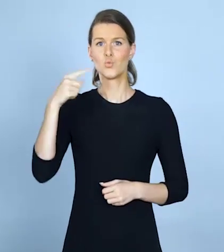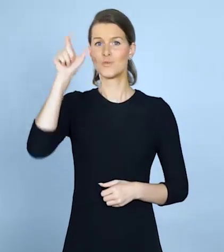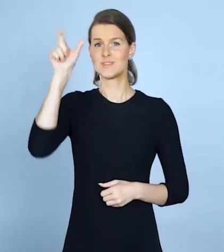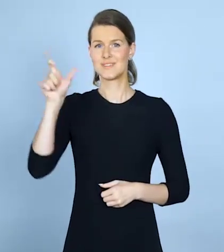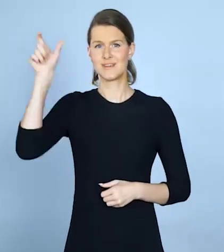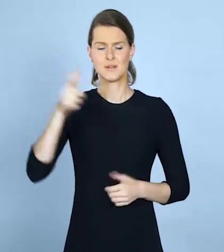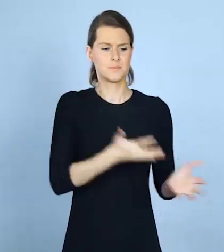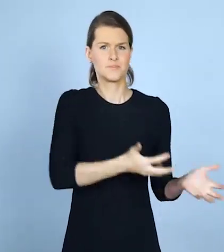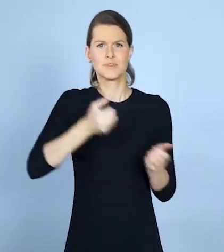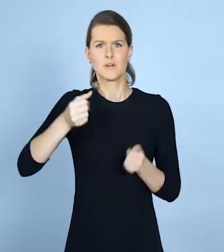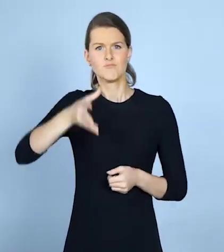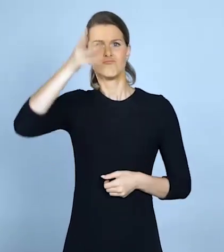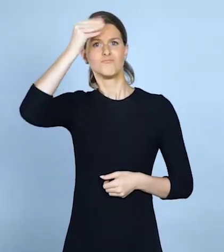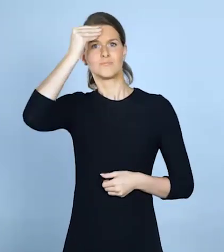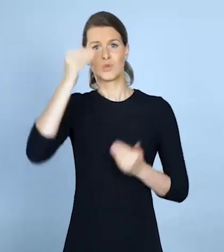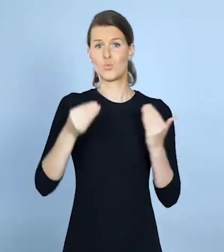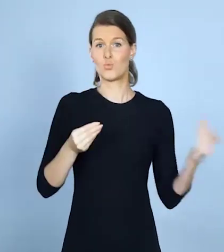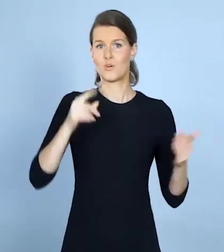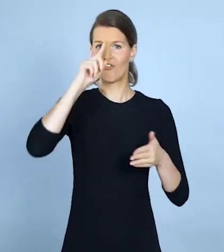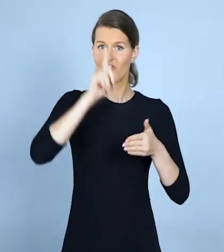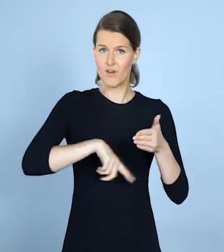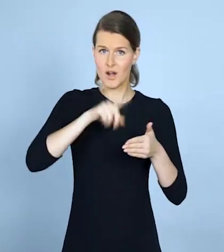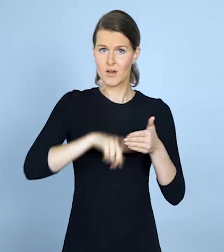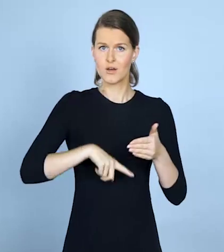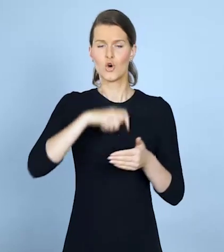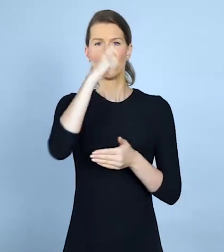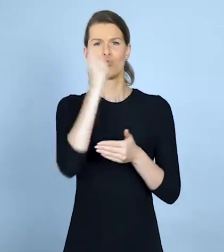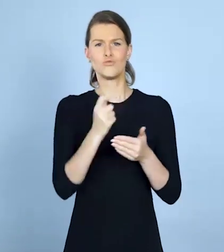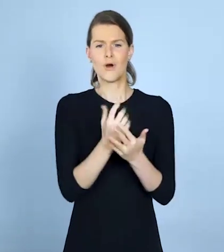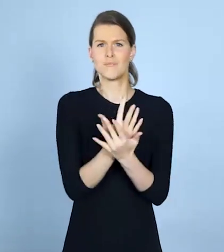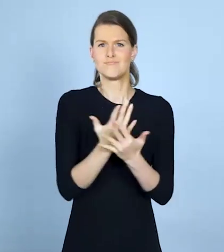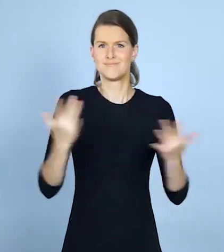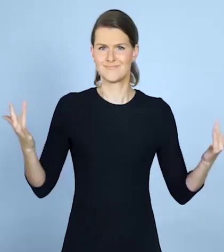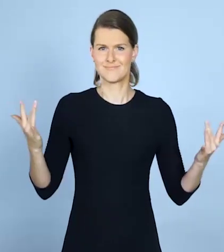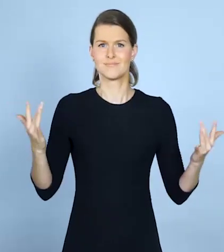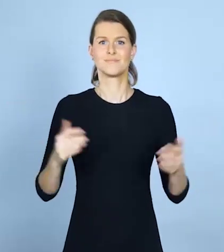и художественные достижения из Византии,